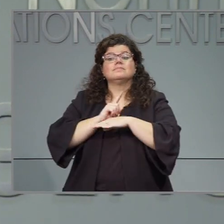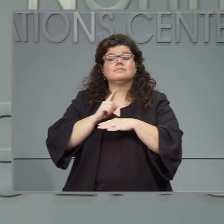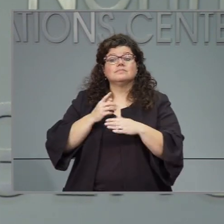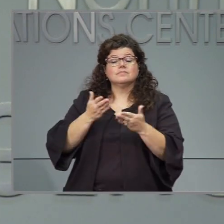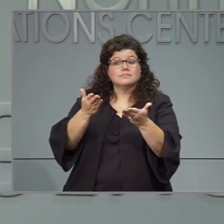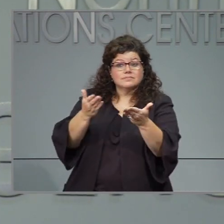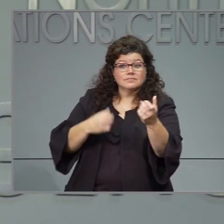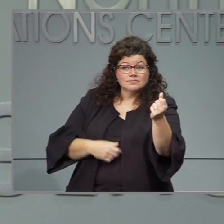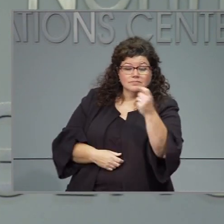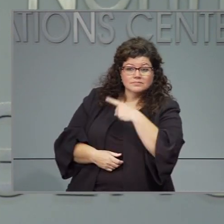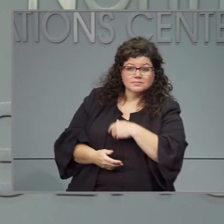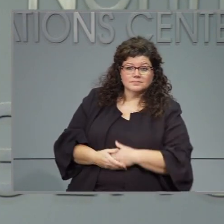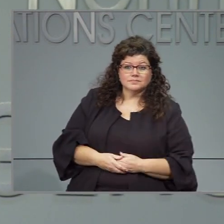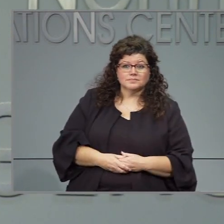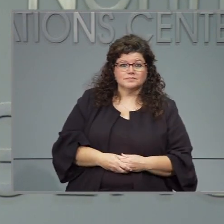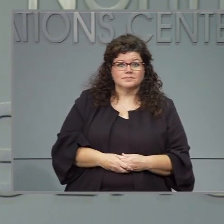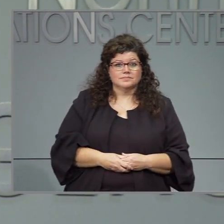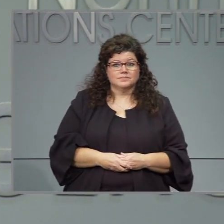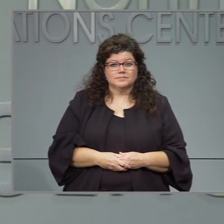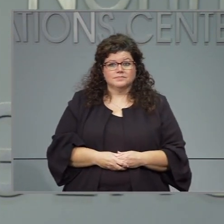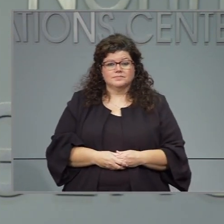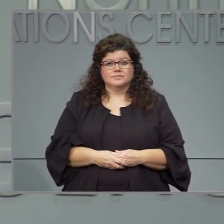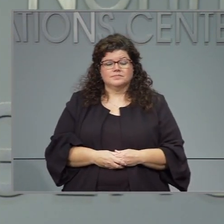Gracias la siguiente por favor.